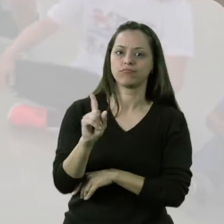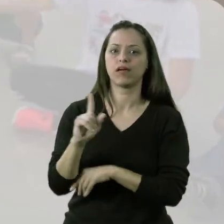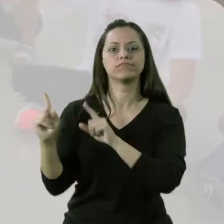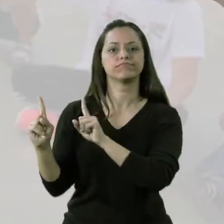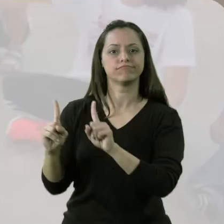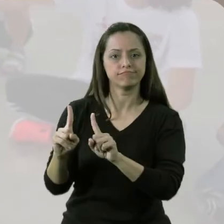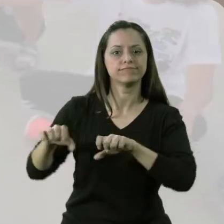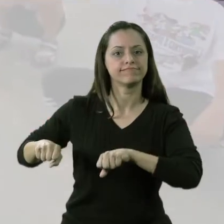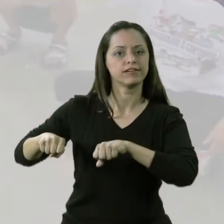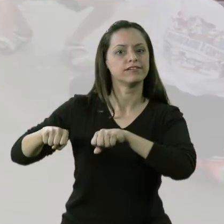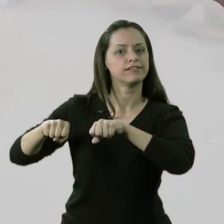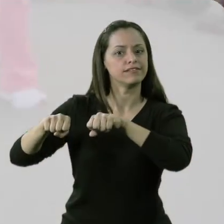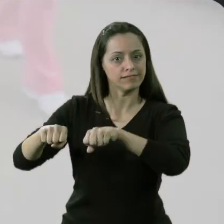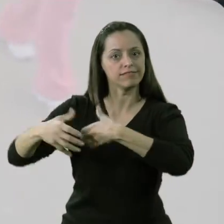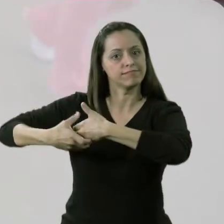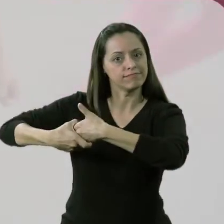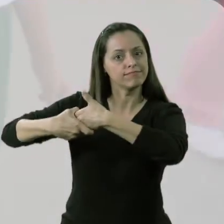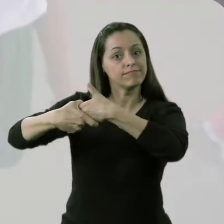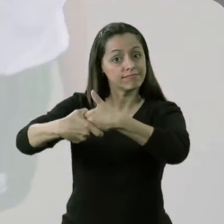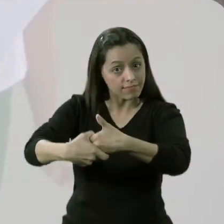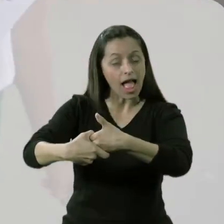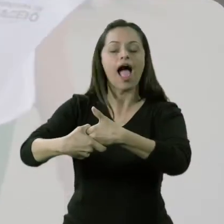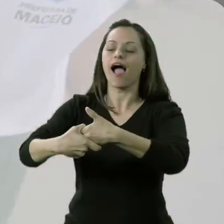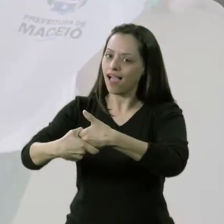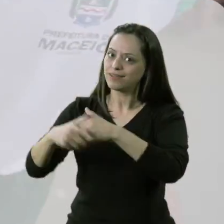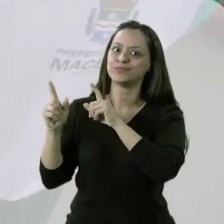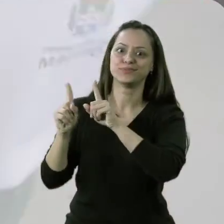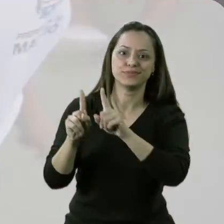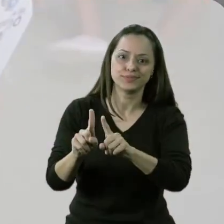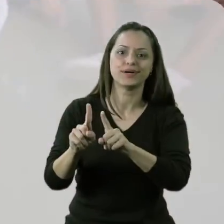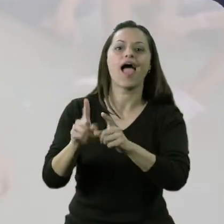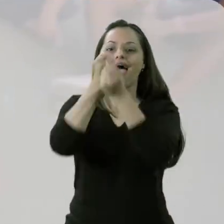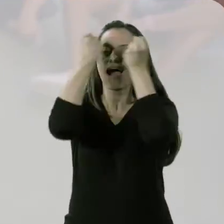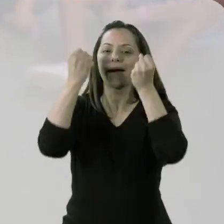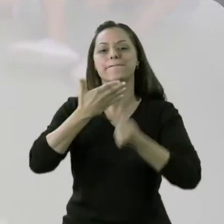então nada mais justo que ela tenha um companheiro. A partir daquele momento a cabra-cega seria em dupla.